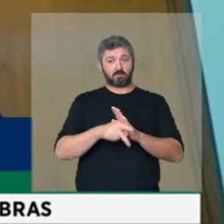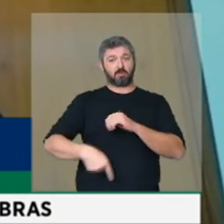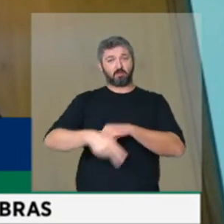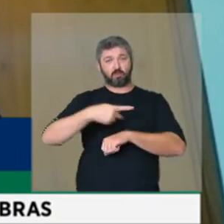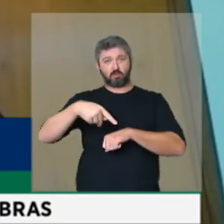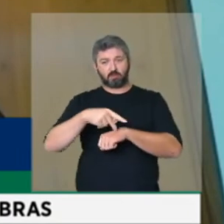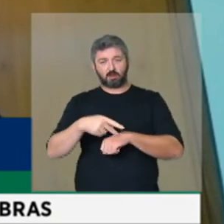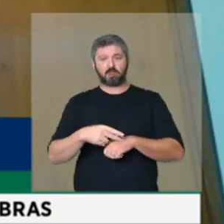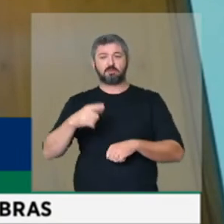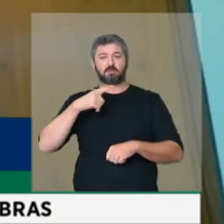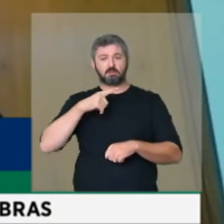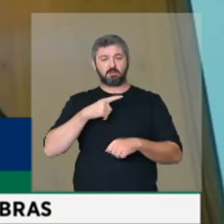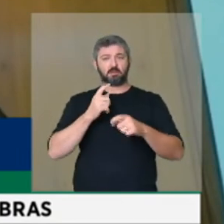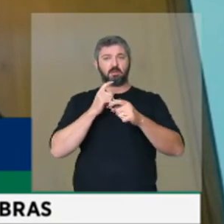POR MAIS DE 30 ANOS. E AÍ A GENTE COLOCA UMA QUESTÃO: A